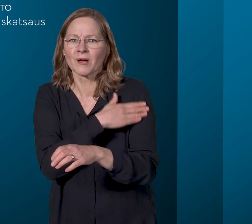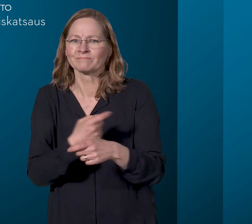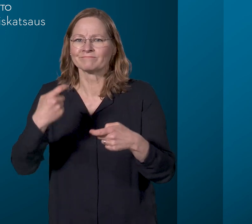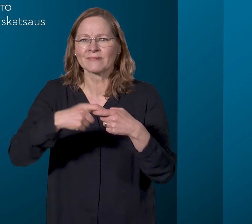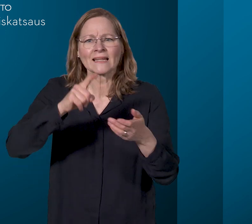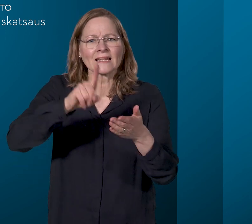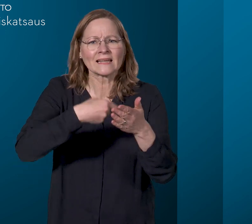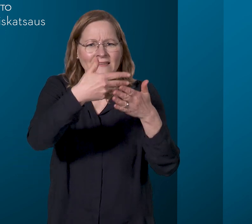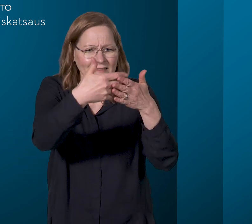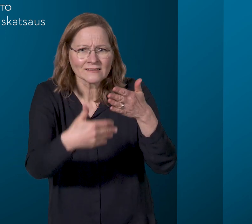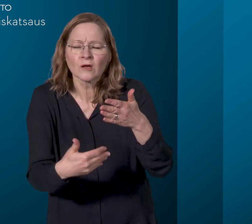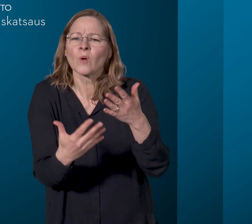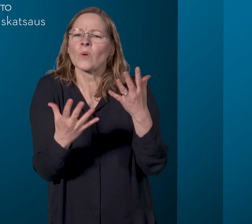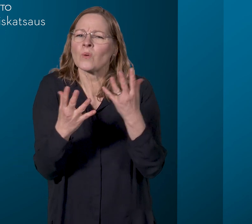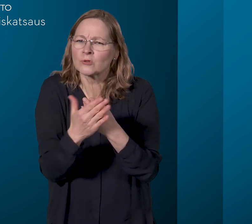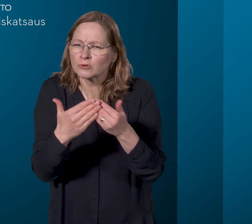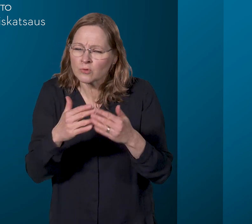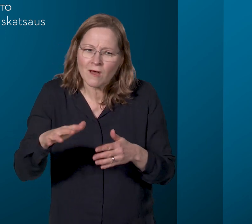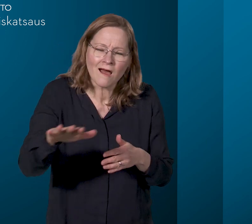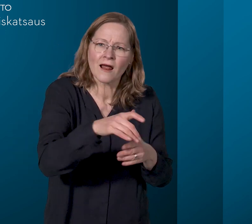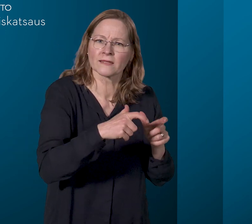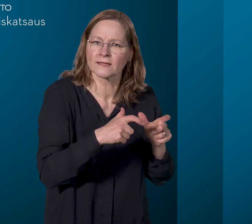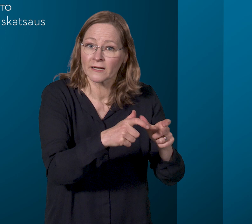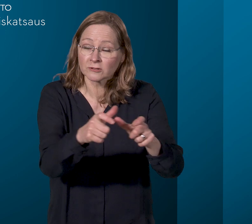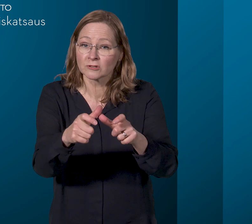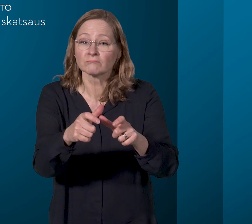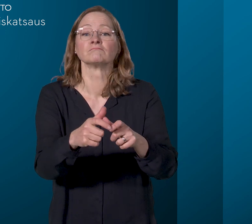palvelua koskevaa kriteeristöä yhteistyössä alan järjestöjen, -